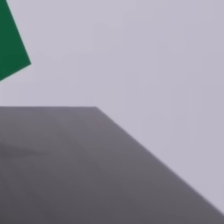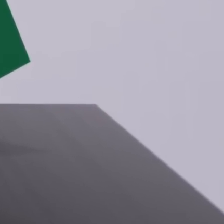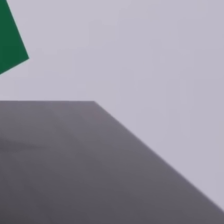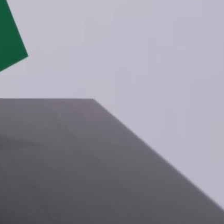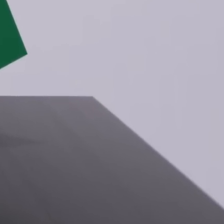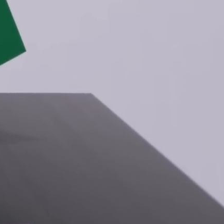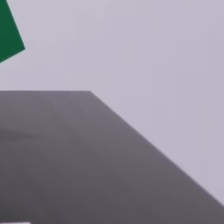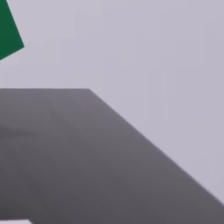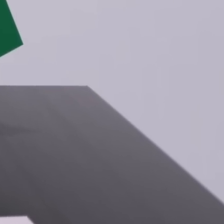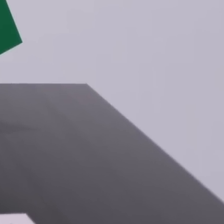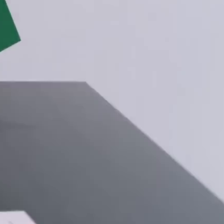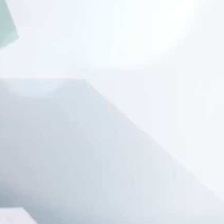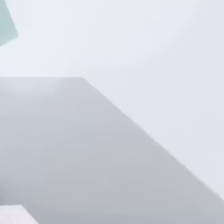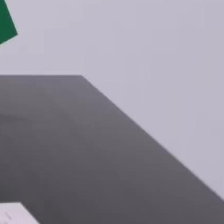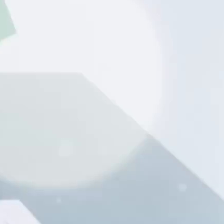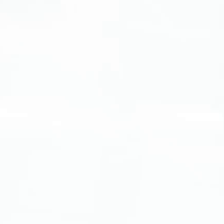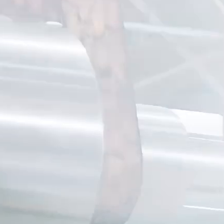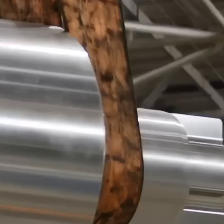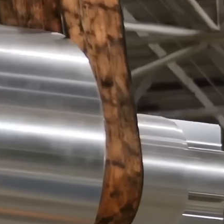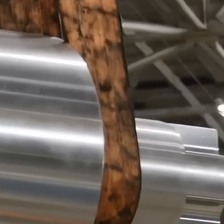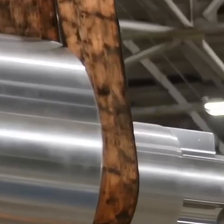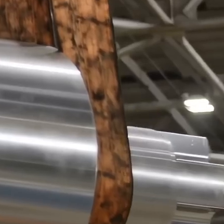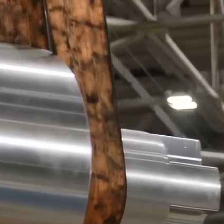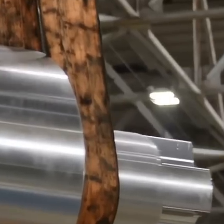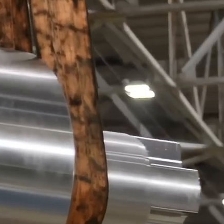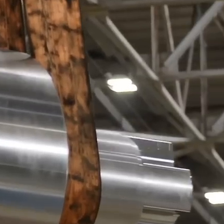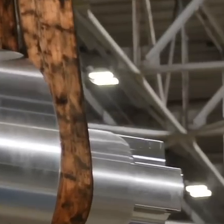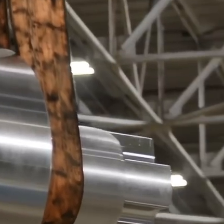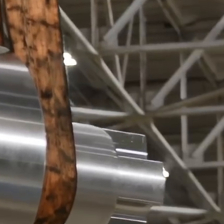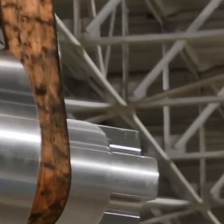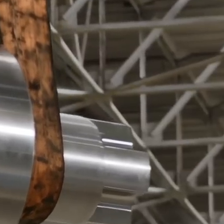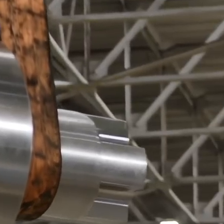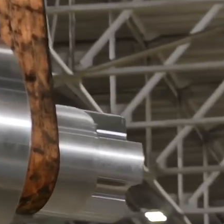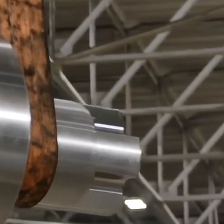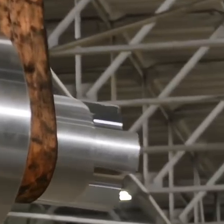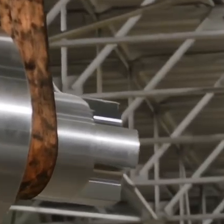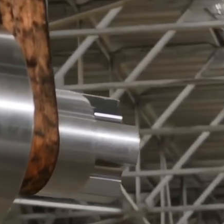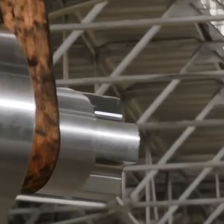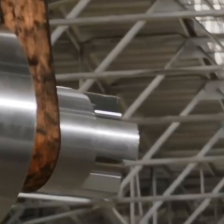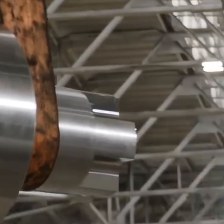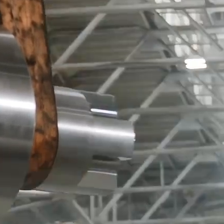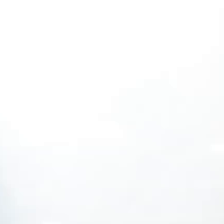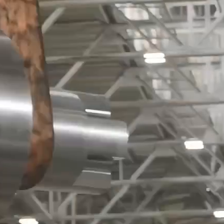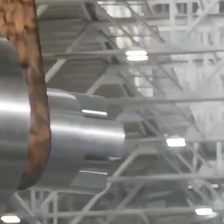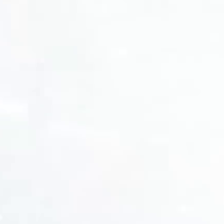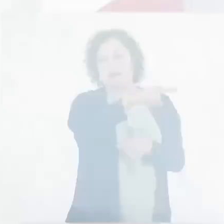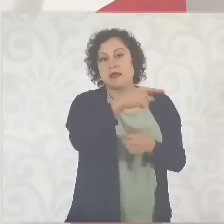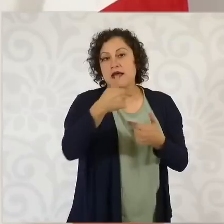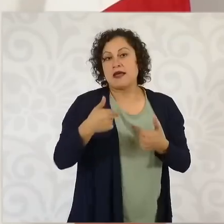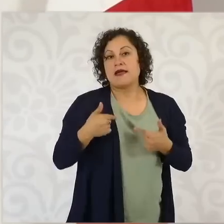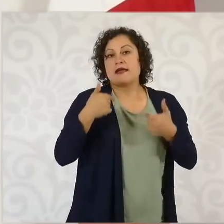relaciones con los productores de estos metales ante este panorama sin miedo a Trump en México